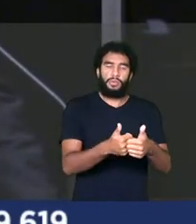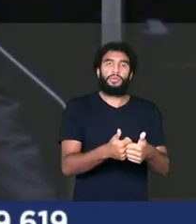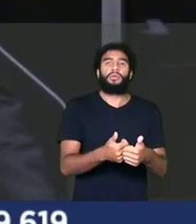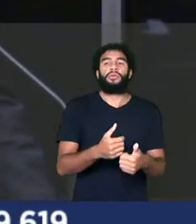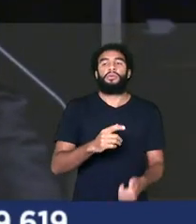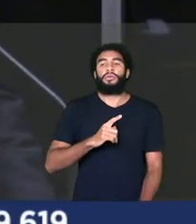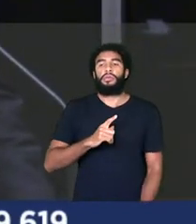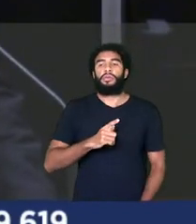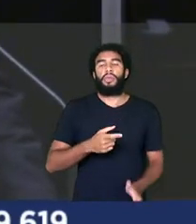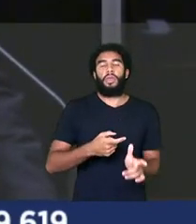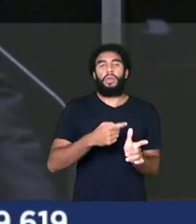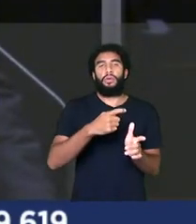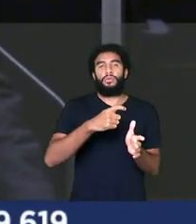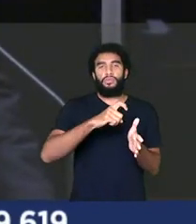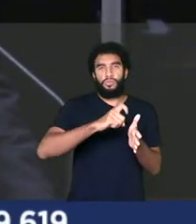AQUI O APOIAMENTO PARA A CID